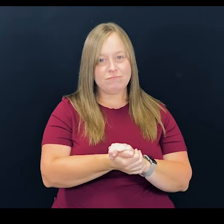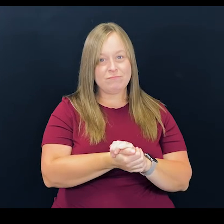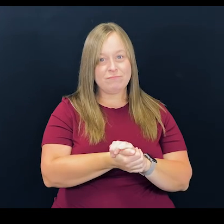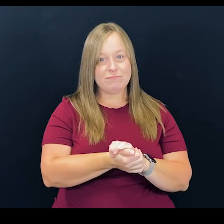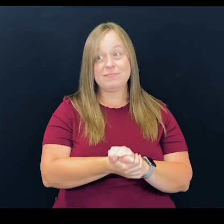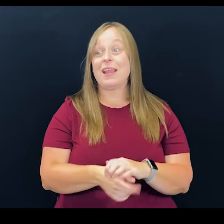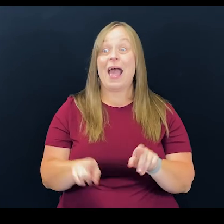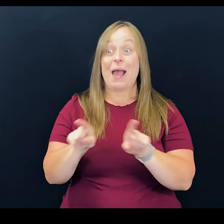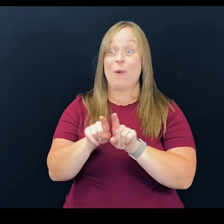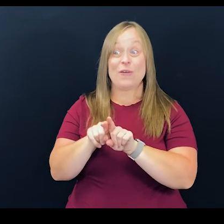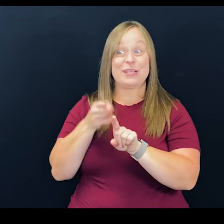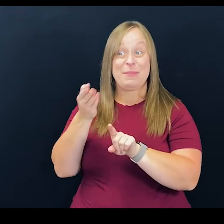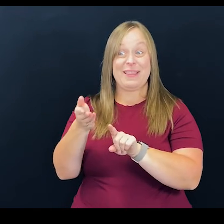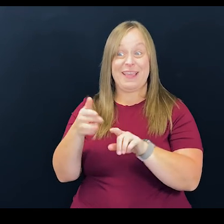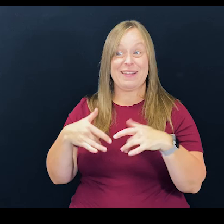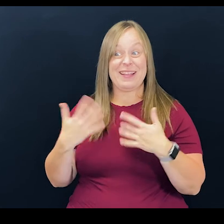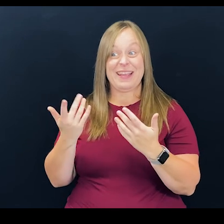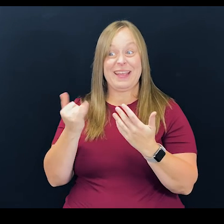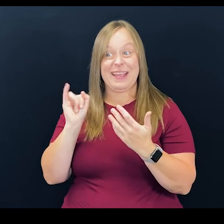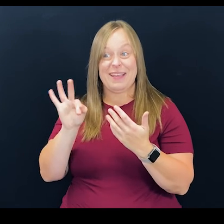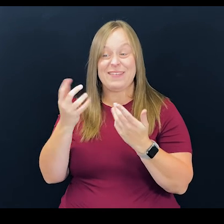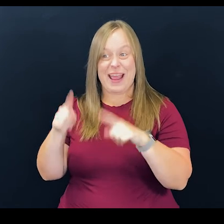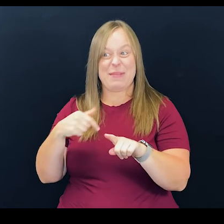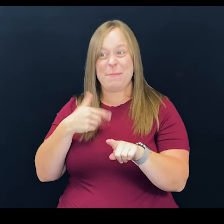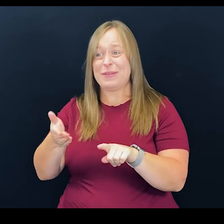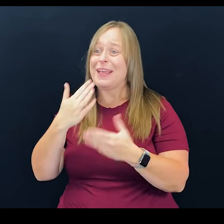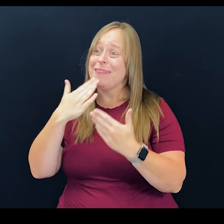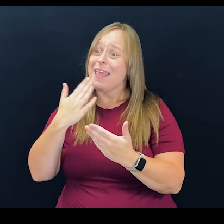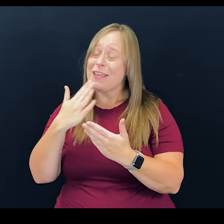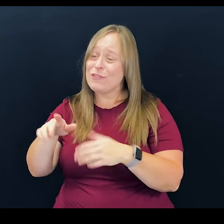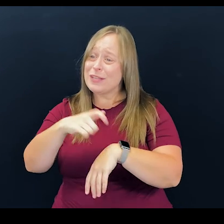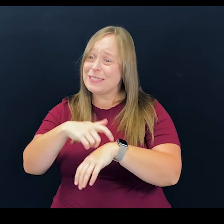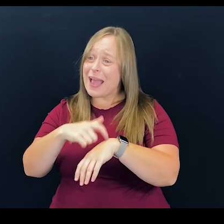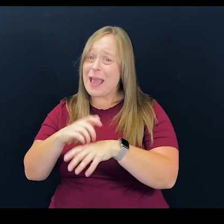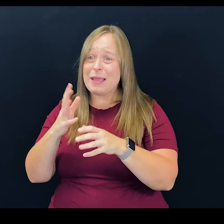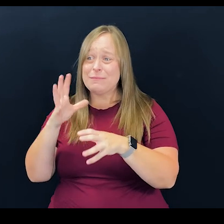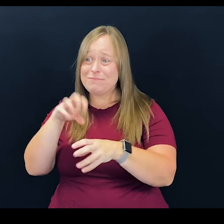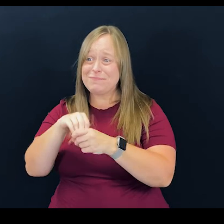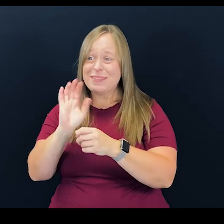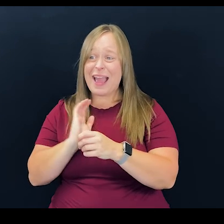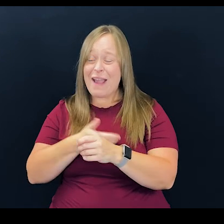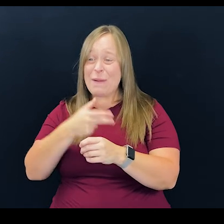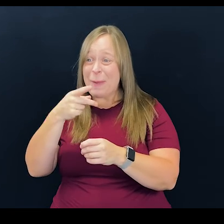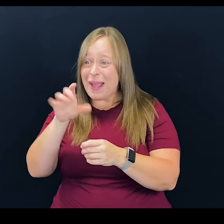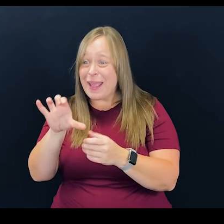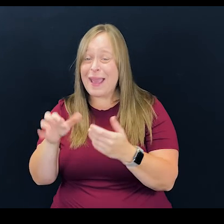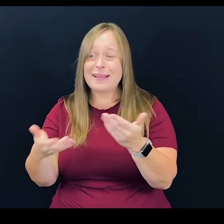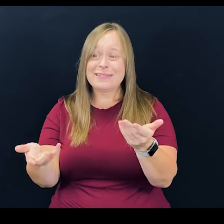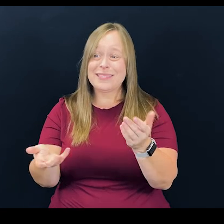Listo, Nelson, ahí estaré también si se realiza este año. Muchas gracias, Nelson, por tu participación en nuestro podcast.